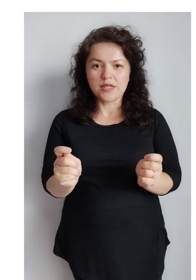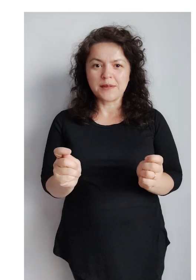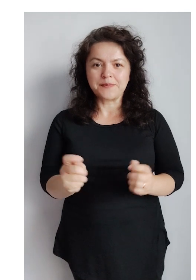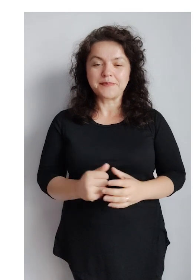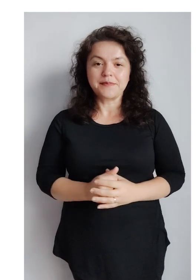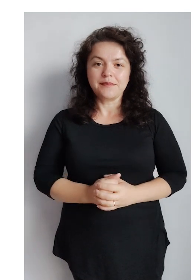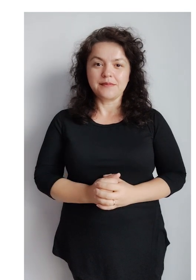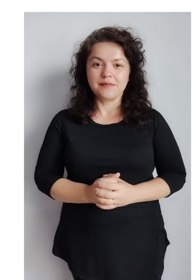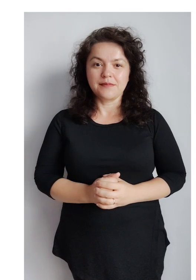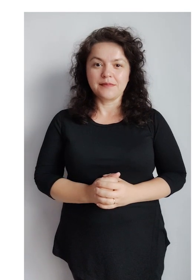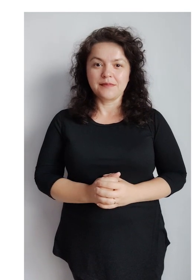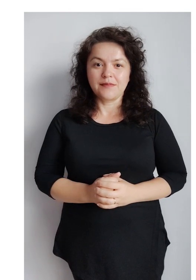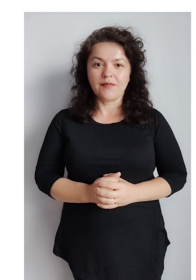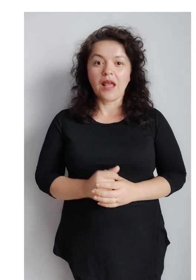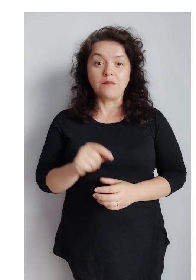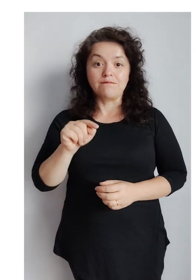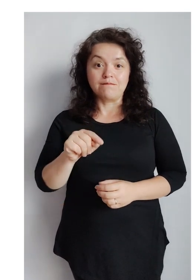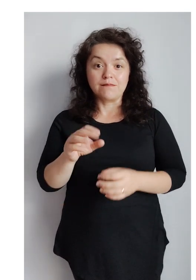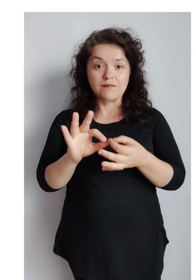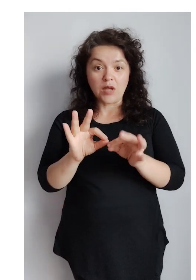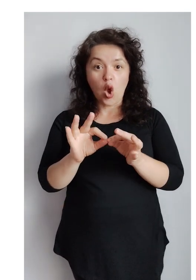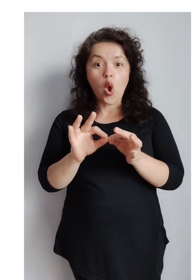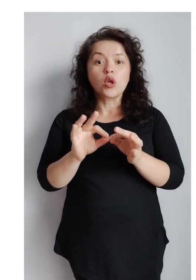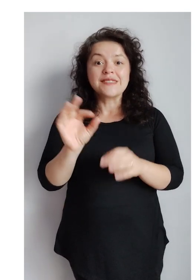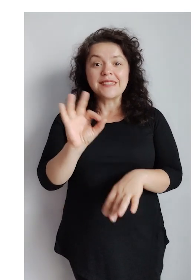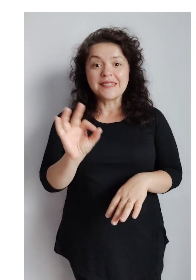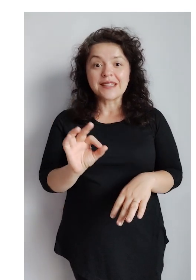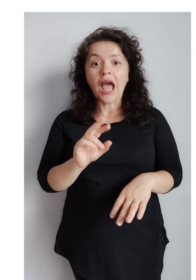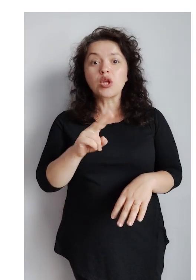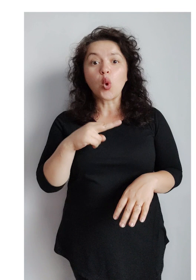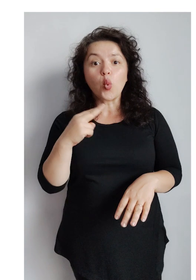Conceptul de design universal 2